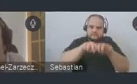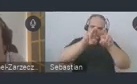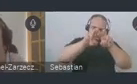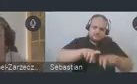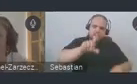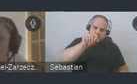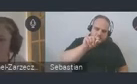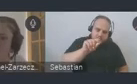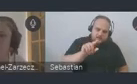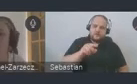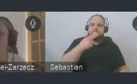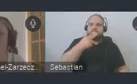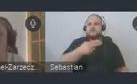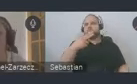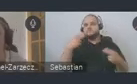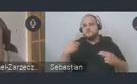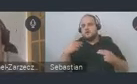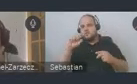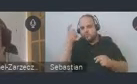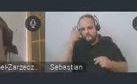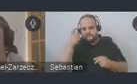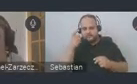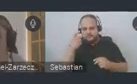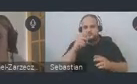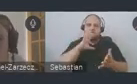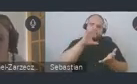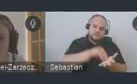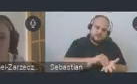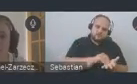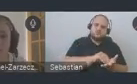Klikają, wracają do strony głównej, powtarzają, czyli wdrażają.